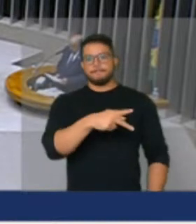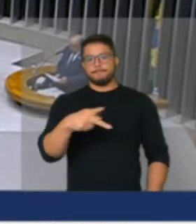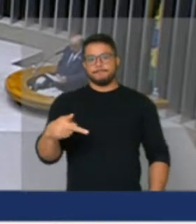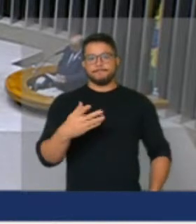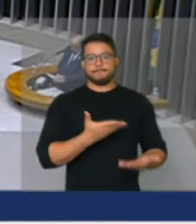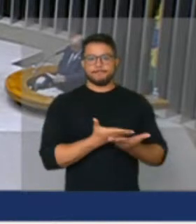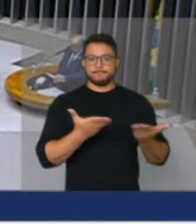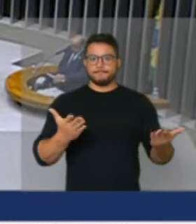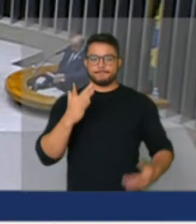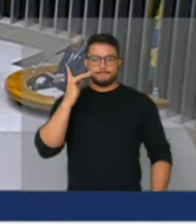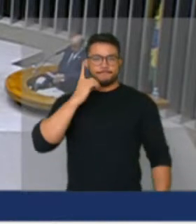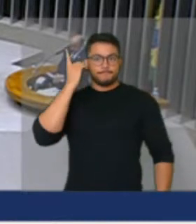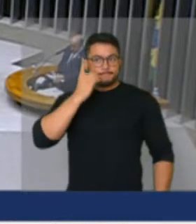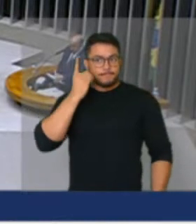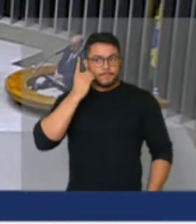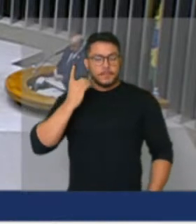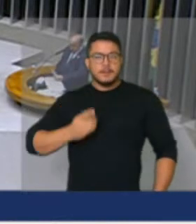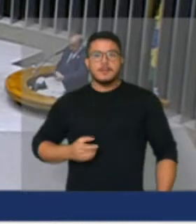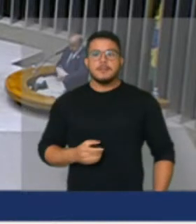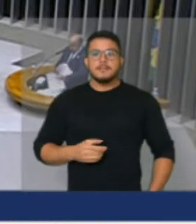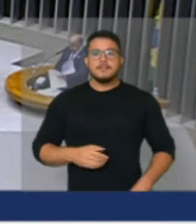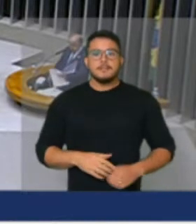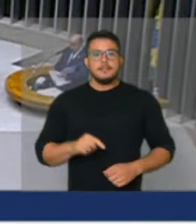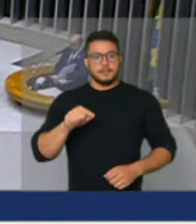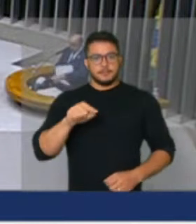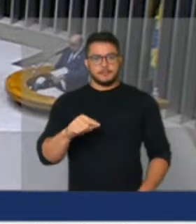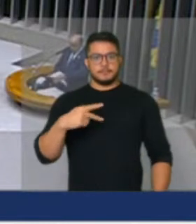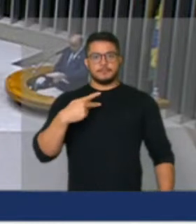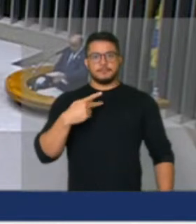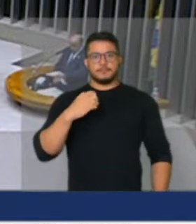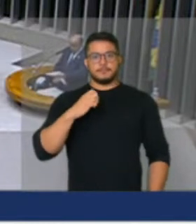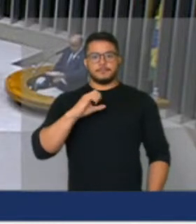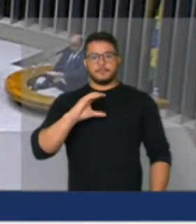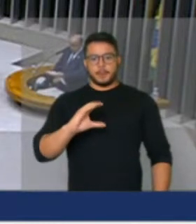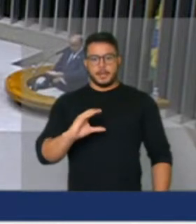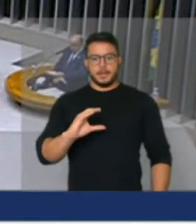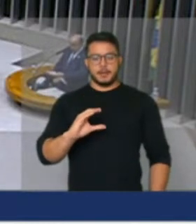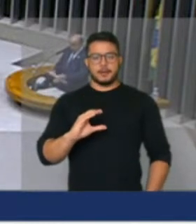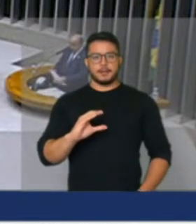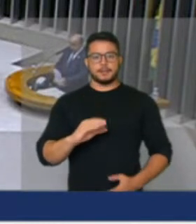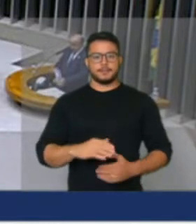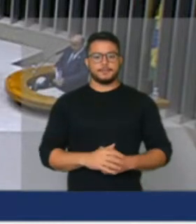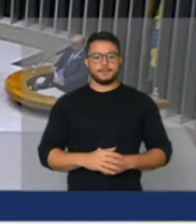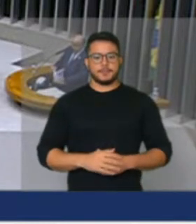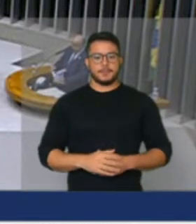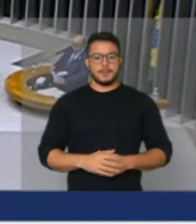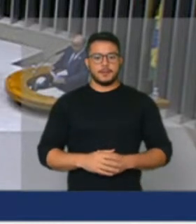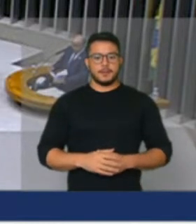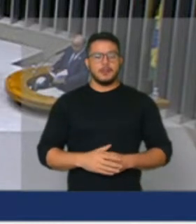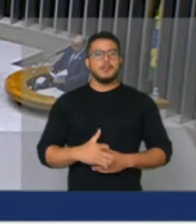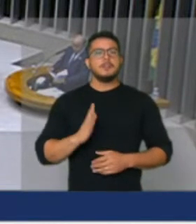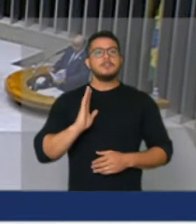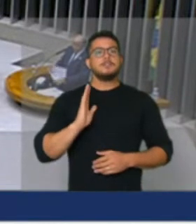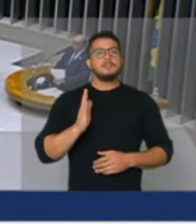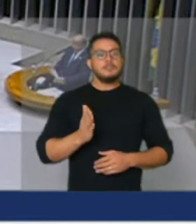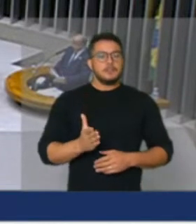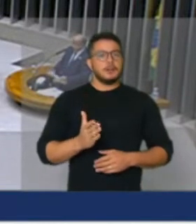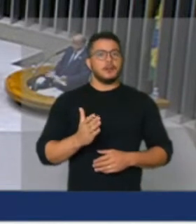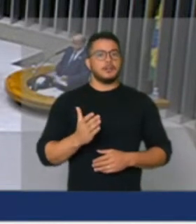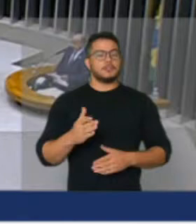SENHORES DEPUTADOS, ESTA PEC, SENHOR PRESIDENTE, ESTÁ AQUI DESDE 2017, HAVIA SIDO APROVADA NO SENADO E ERA PARA